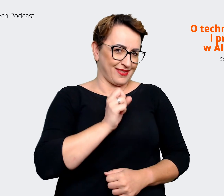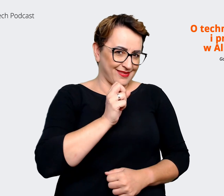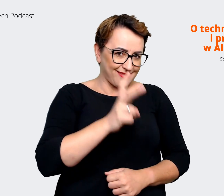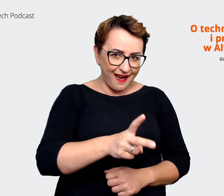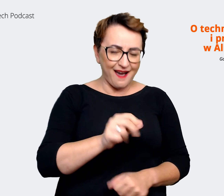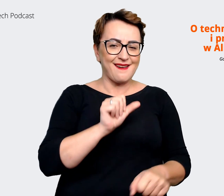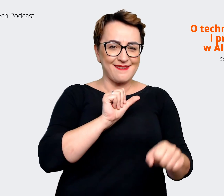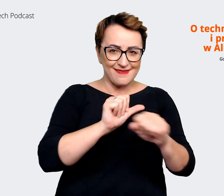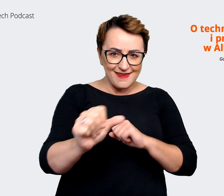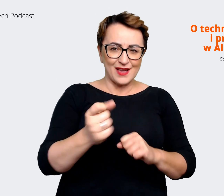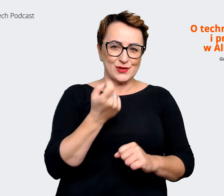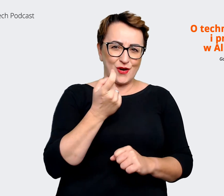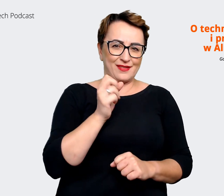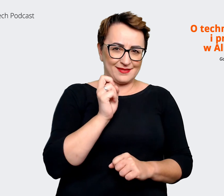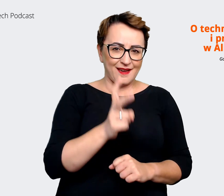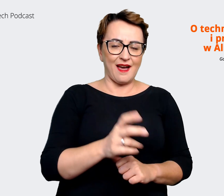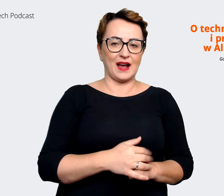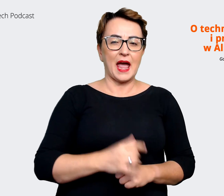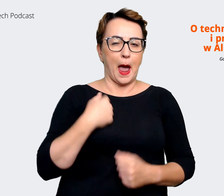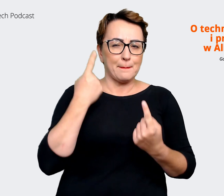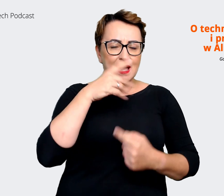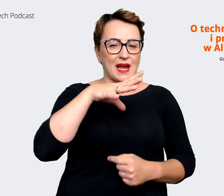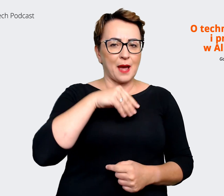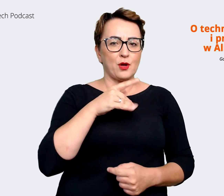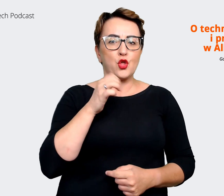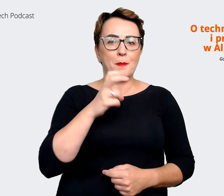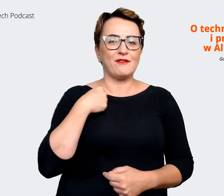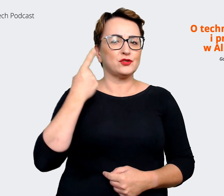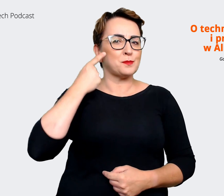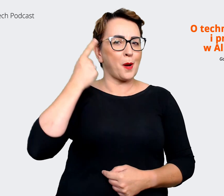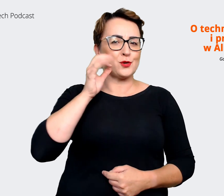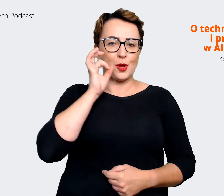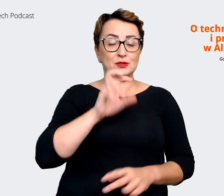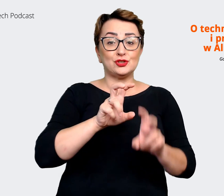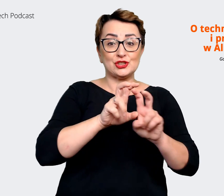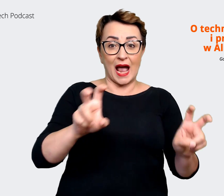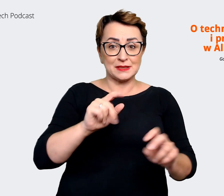rzeczy. Ja na pewno myślę, że z Tomkiem wspominamy dobrze czas, kiedy pierwszy raz zobaczyliśmy skalę